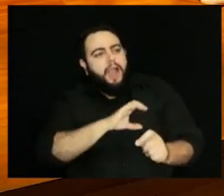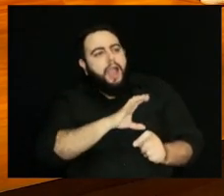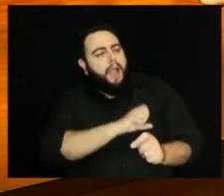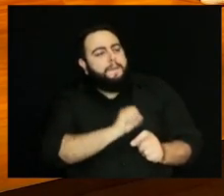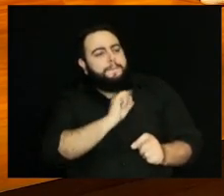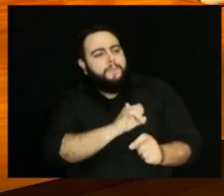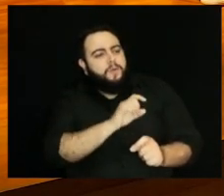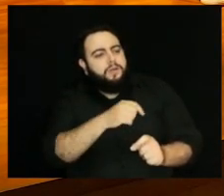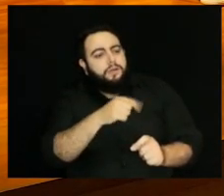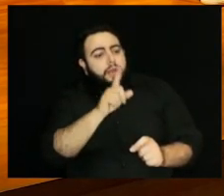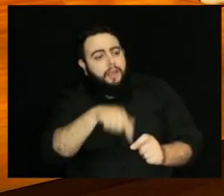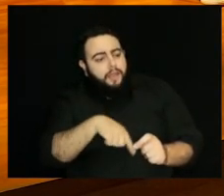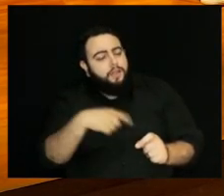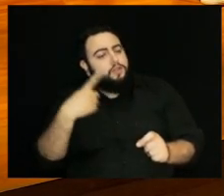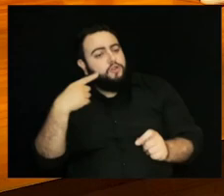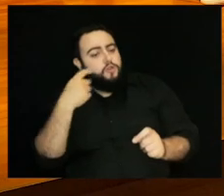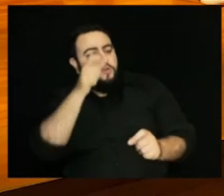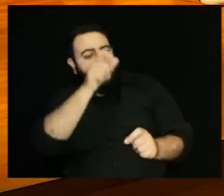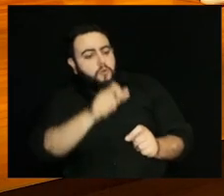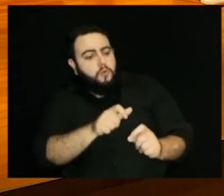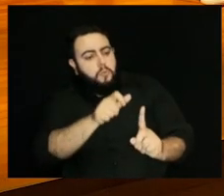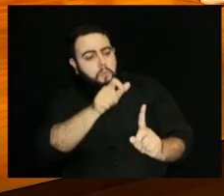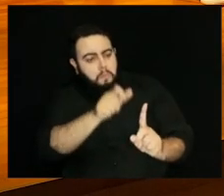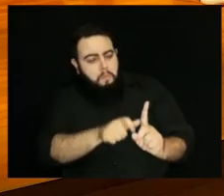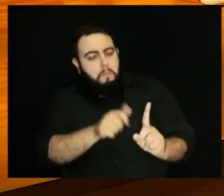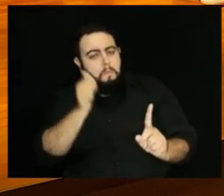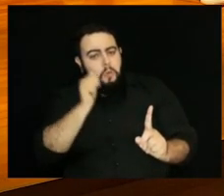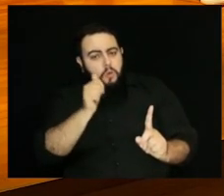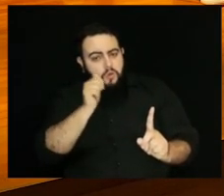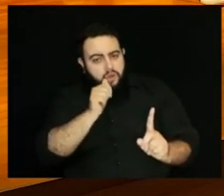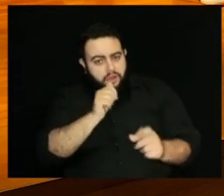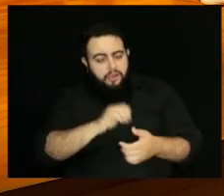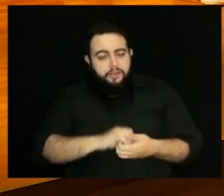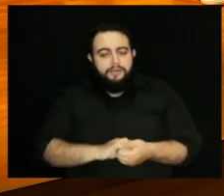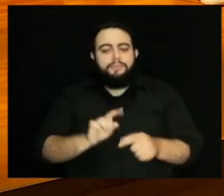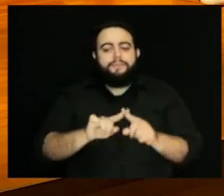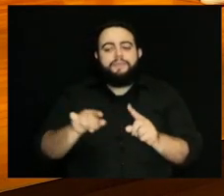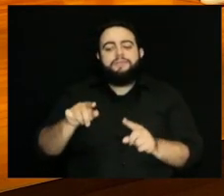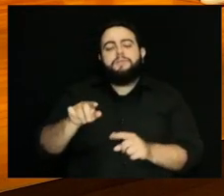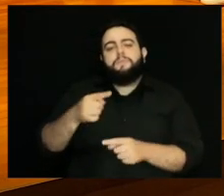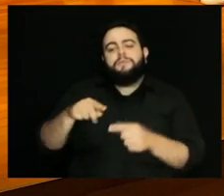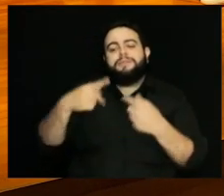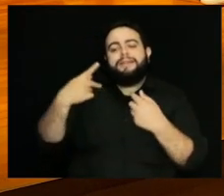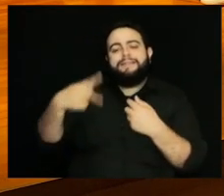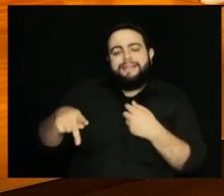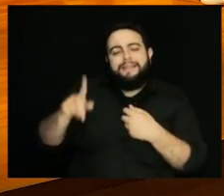melodia baixa. E aí a música do Lupicínio tem: você sabe o que é ter um amor, meu senhor? Ter loucura